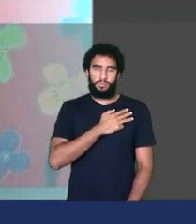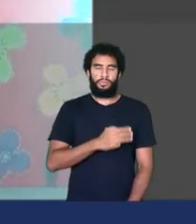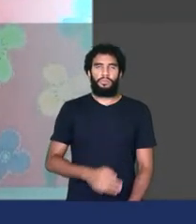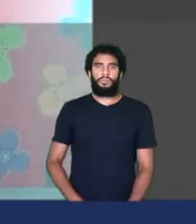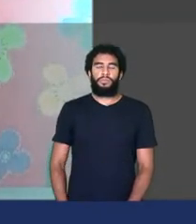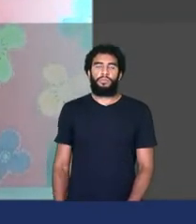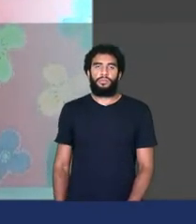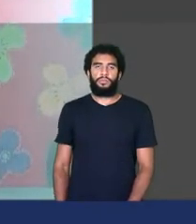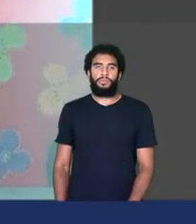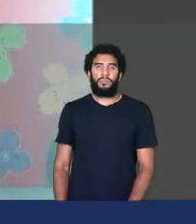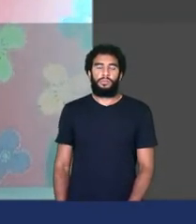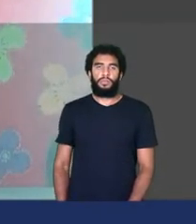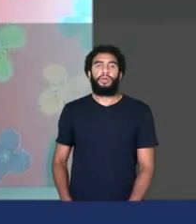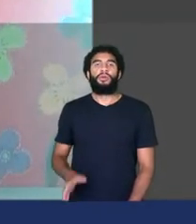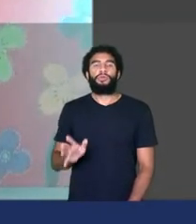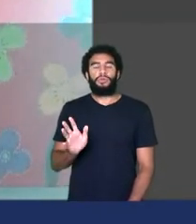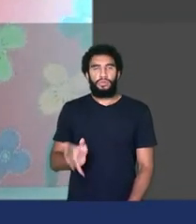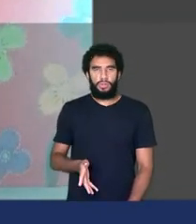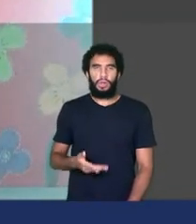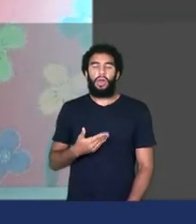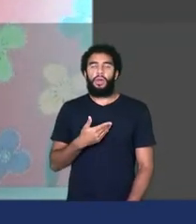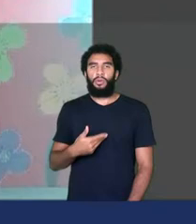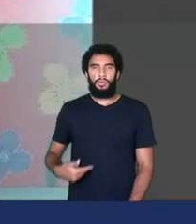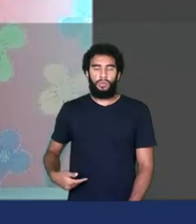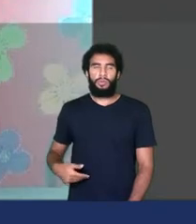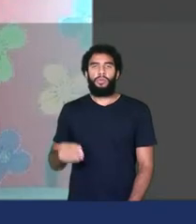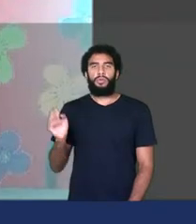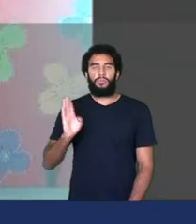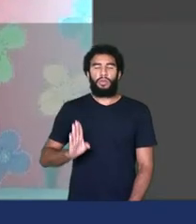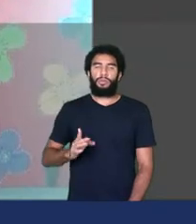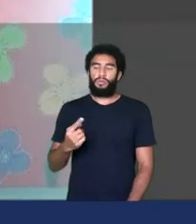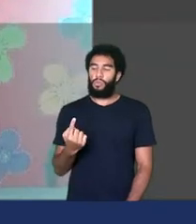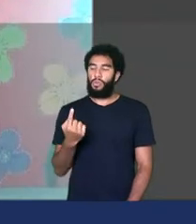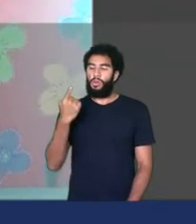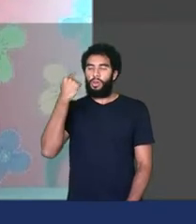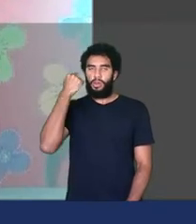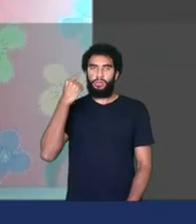FIGURA, ELA TEM O FOME, LUIZ INÁCIO LULA DA SILVA, QUE GOVERNOU O BRASIL COM COMPETÊ NCIA, COM TOLERÂNCIA, É POR